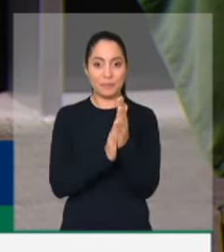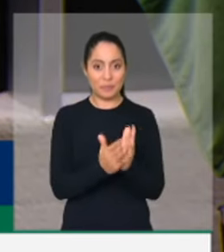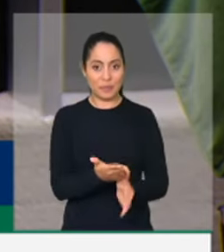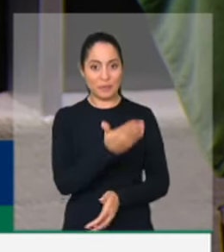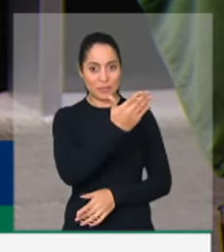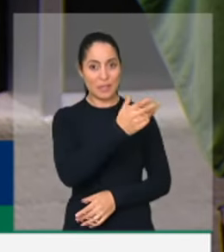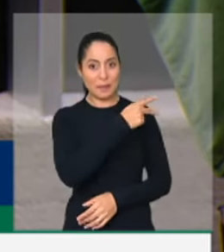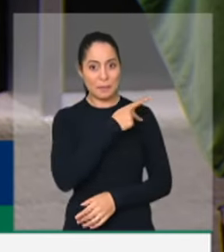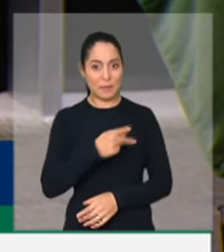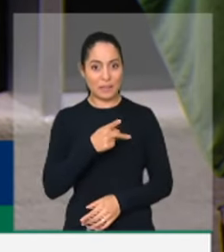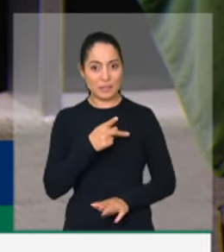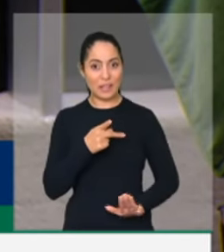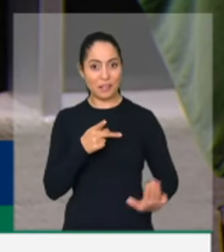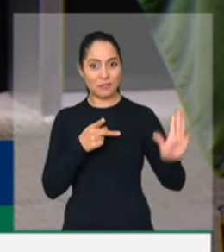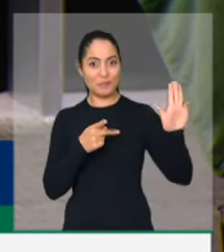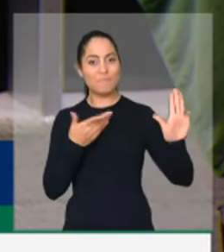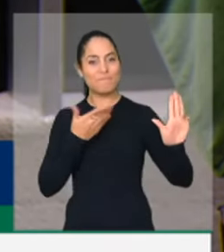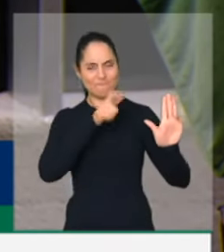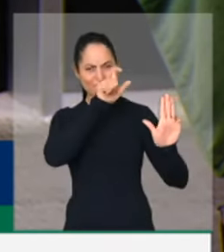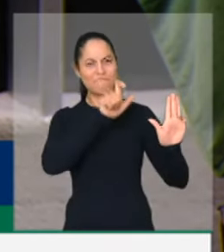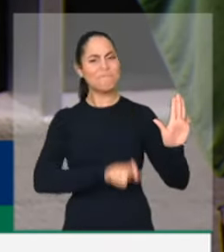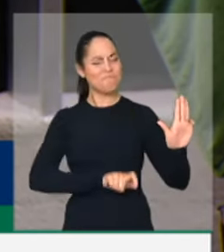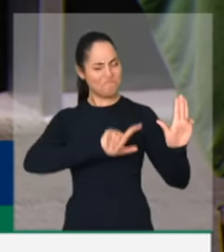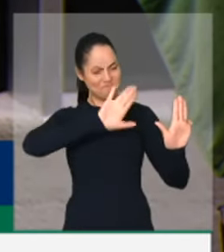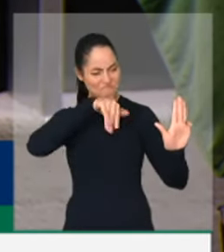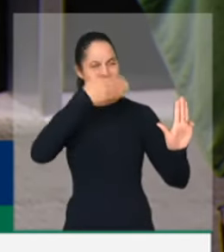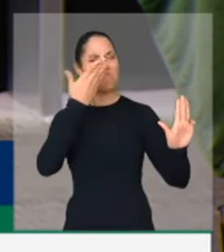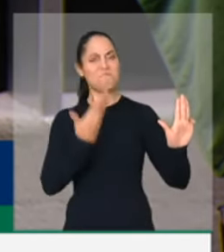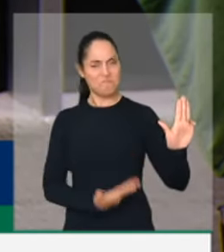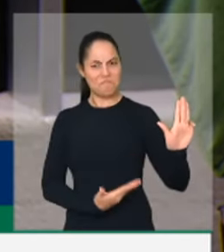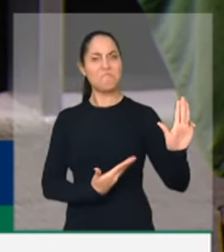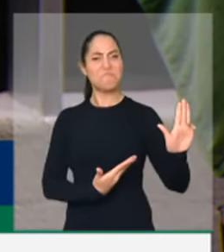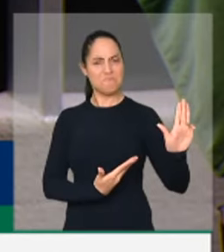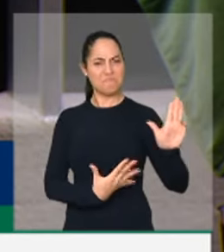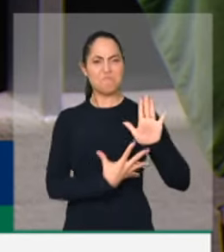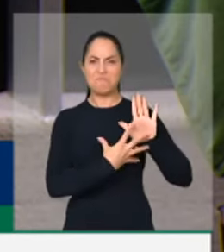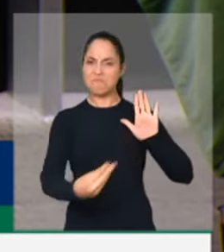SUA ALTIVEZ.... PELO EXEMPLO, PELA DETERMINAÇÃO E PELA SUA LUTA POR SEMPRE ACREDITAR QUE A VERDADE PREVALECERIA, O